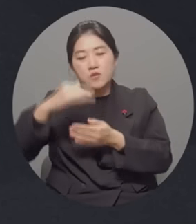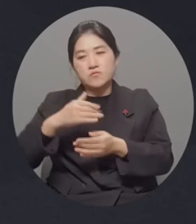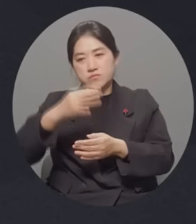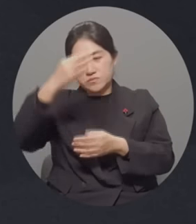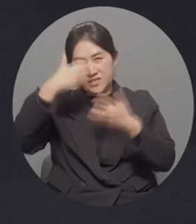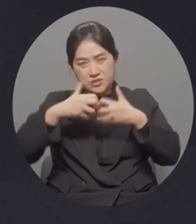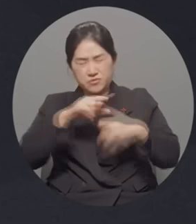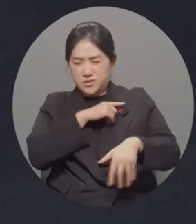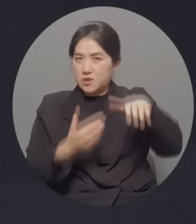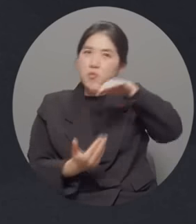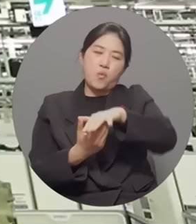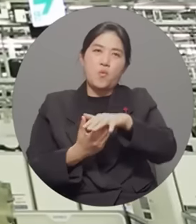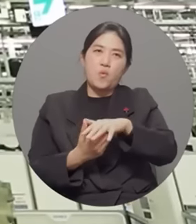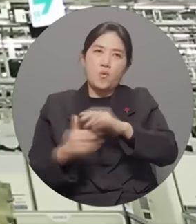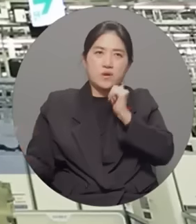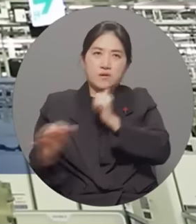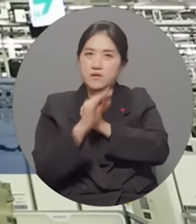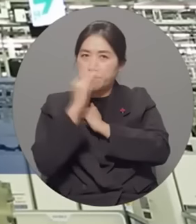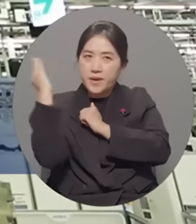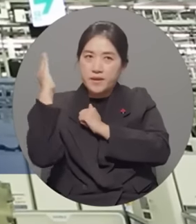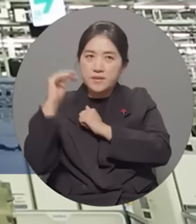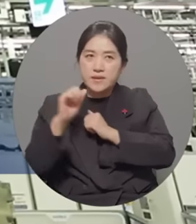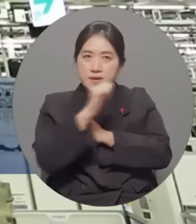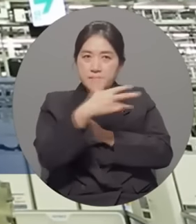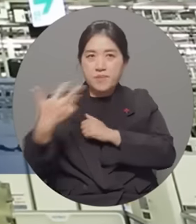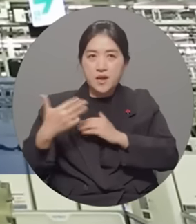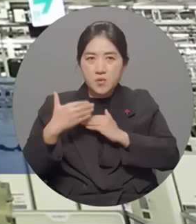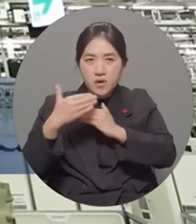이 장비 안에서 웨이퍼의 얇은 막을 입히는데 이 기술은 국내 장비가 세계 최고 수준입니다.